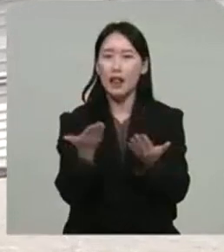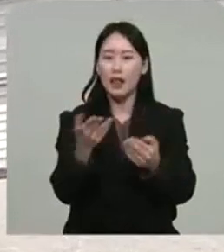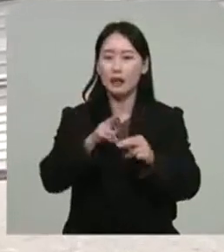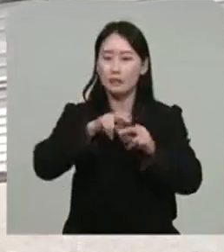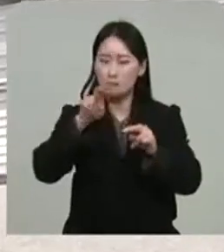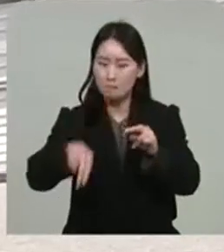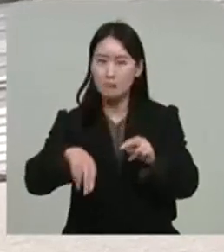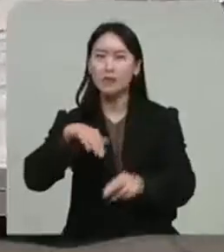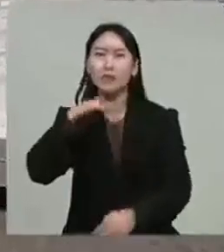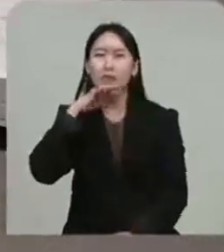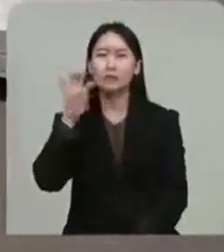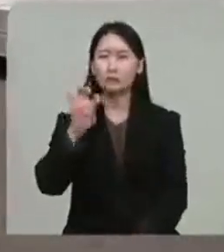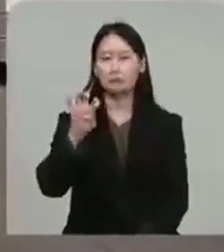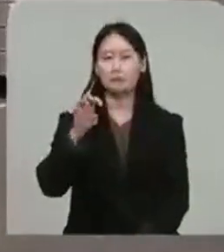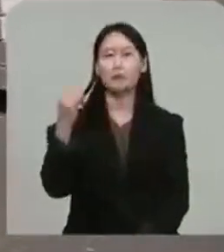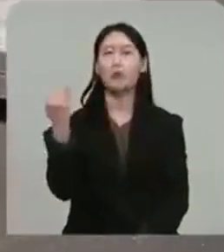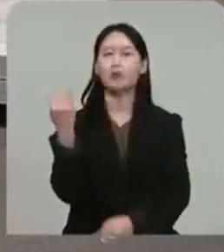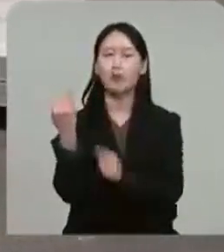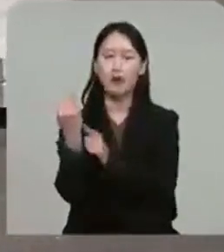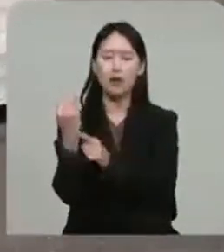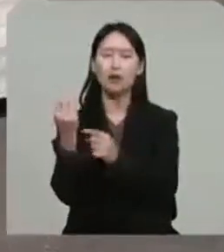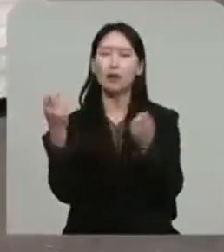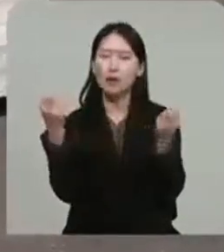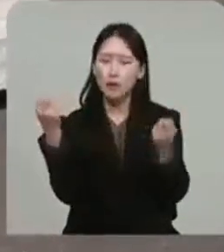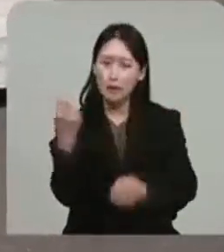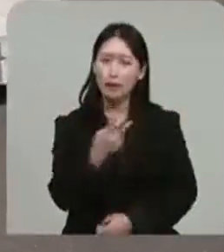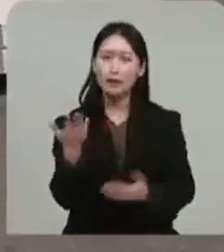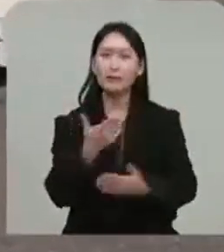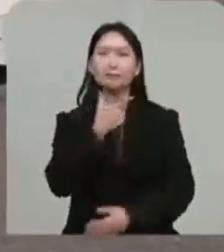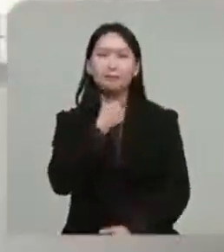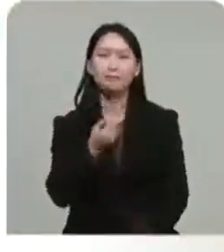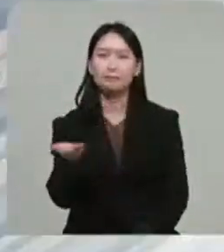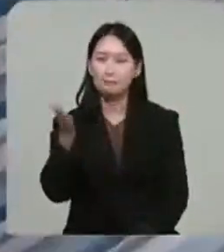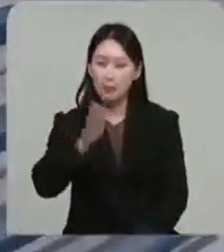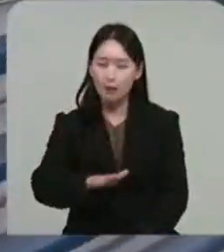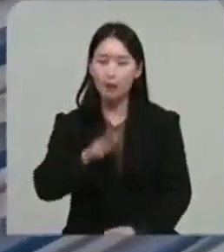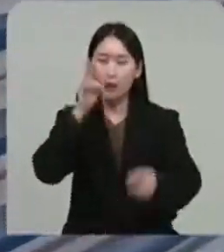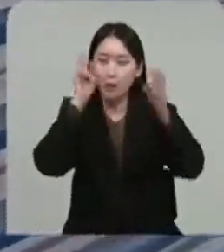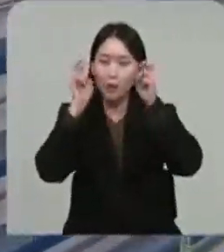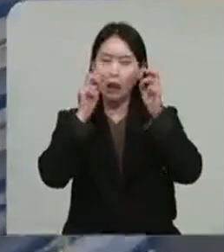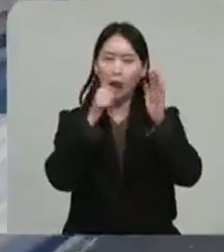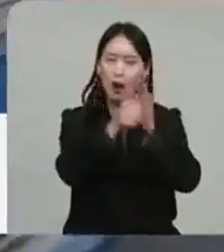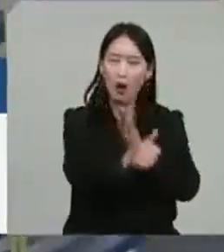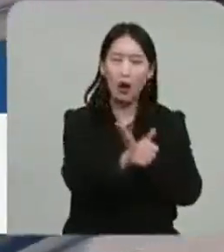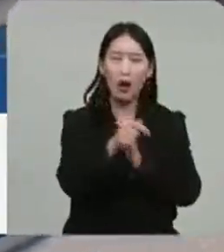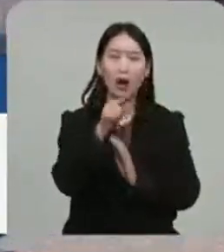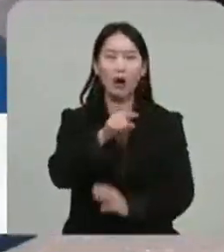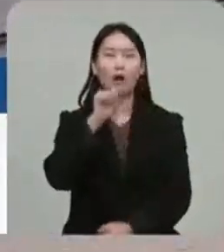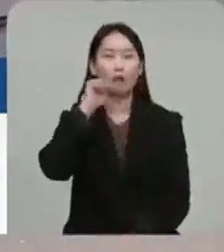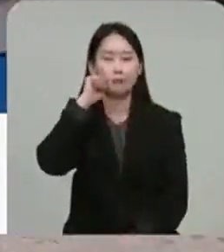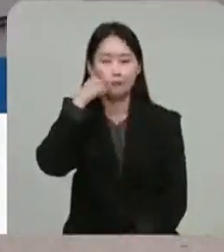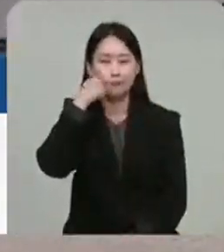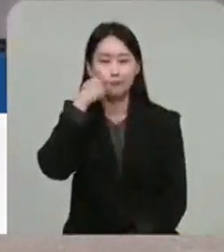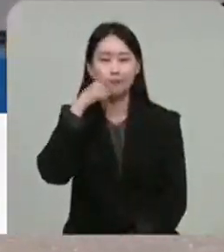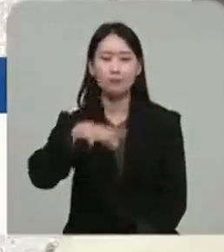다시 일을 구하고 싶지만 마땅히 갈만한 곳이 없습니다. 기혼 여성/음성변조 우선 일을 7 8년 쉬었다는 건 큰 리스크부담